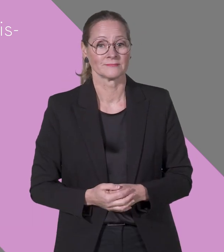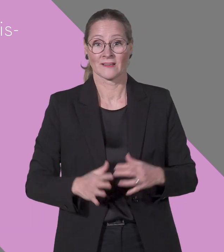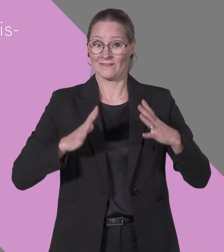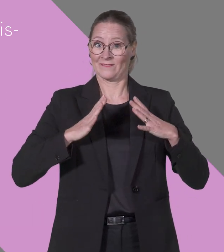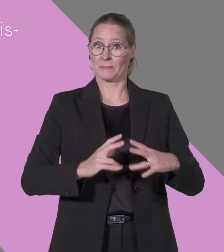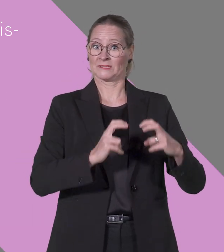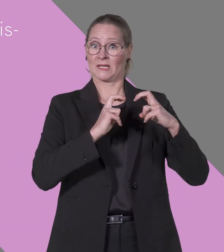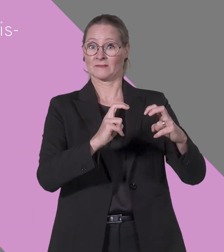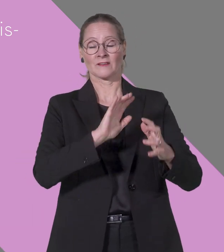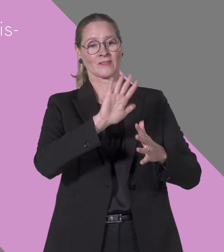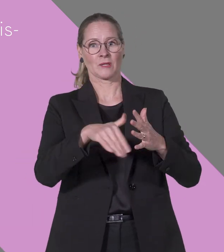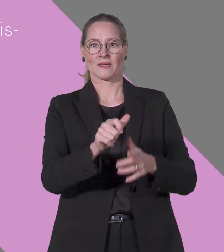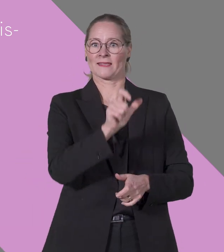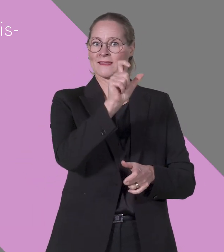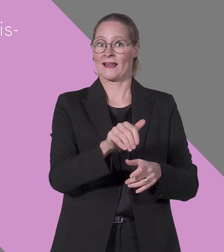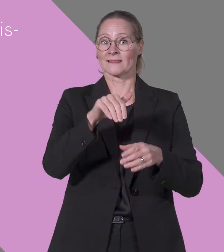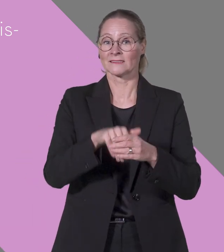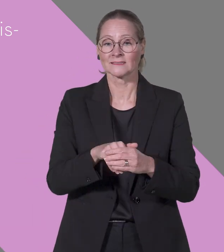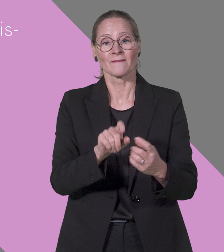Vammaisneuvoston viittomakielinen jäsen, -